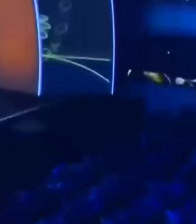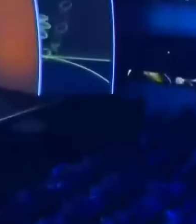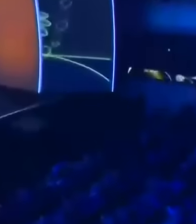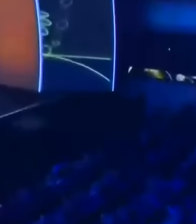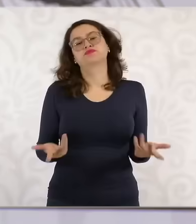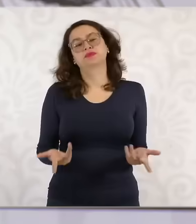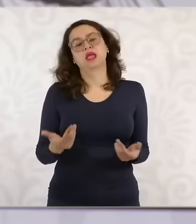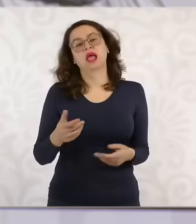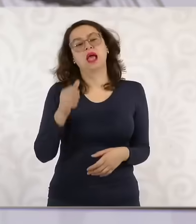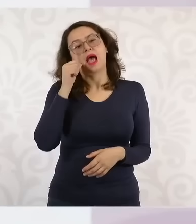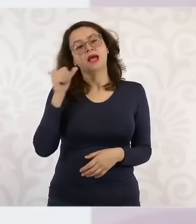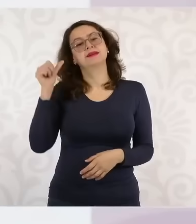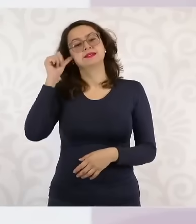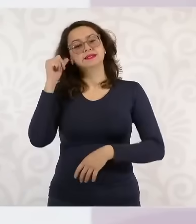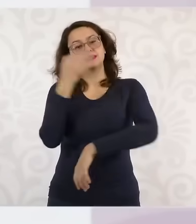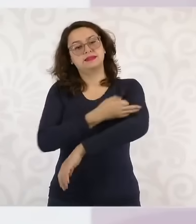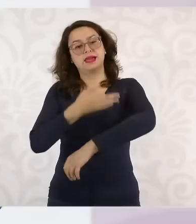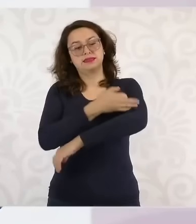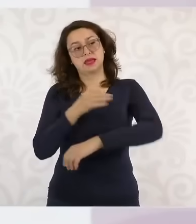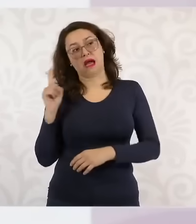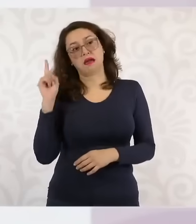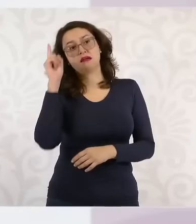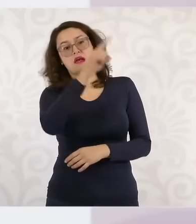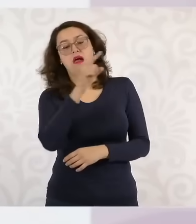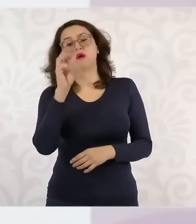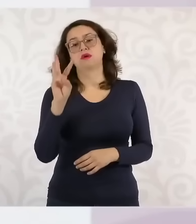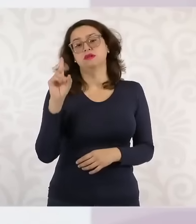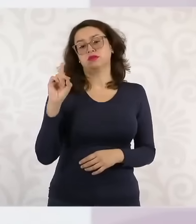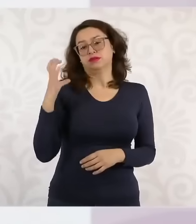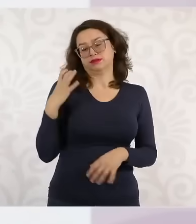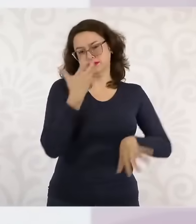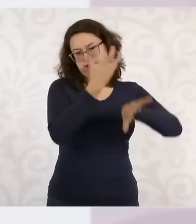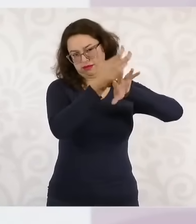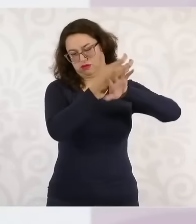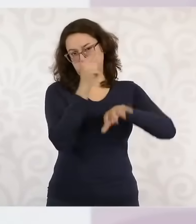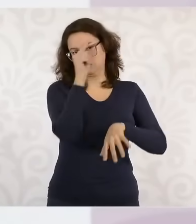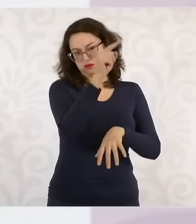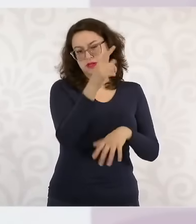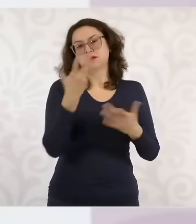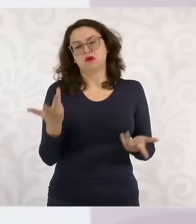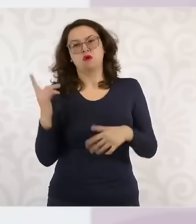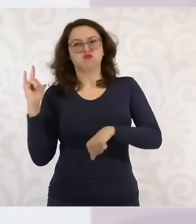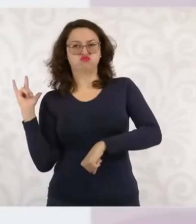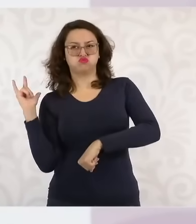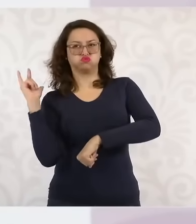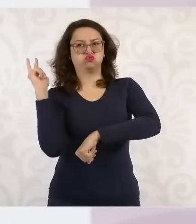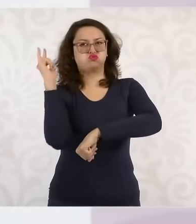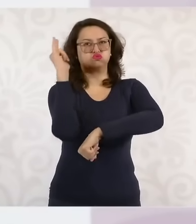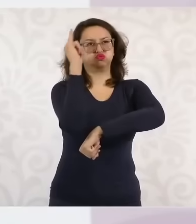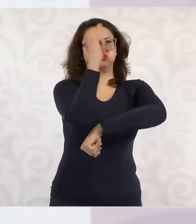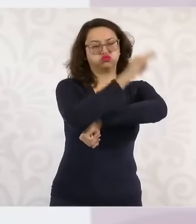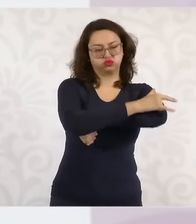en México la conferencia de prensa estaba a cargo de Rosa Isela Rodríguez. Veamos.